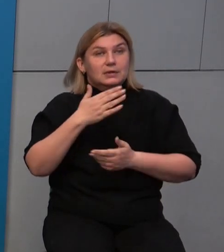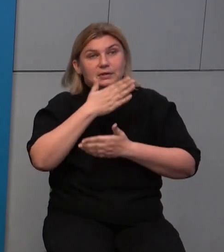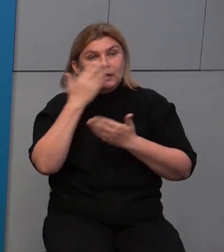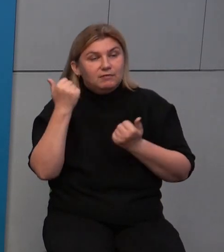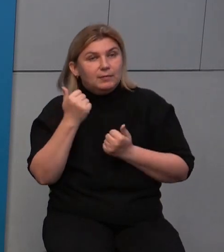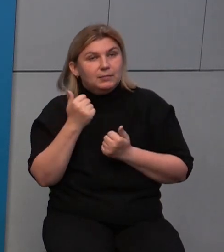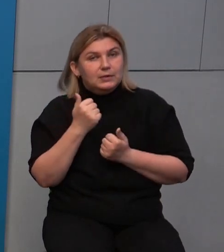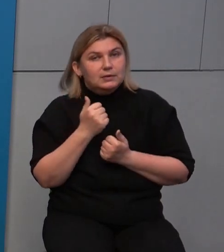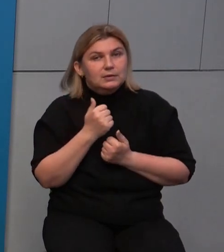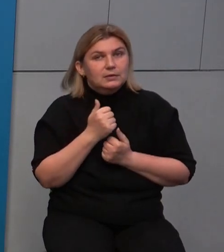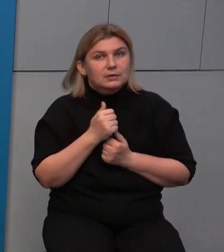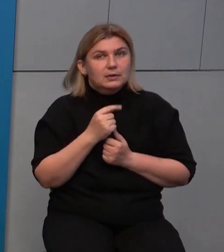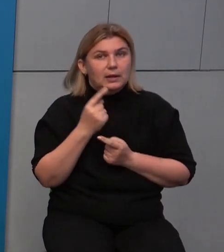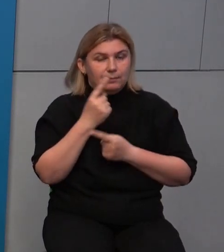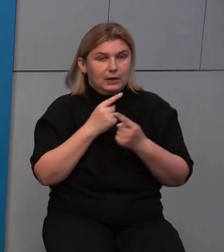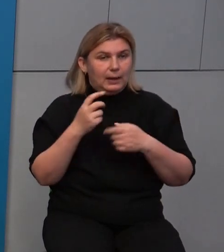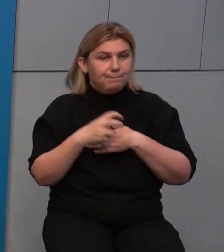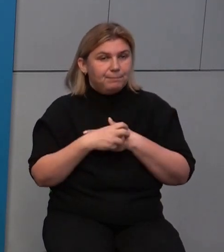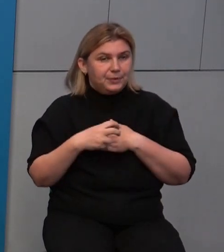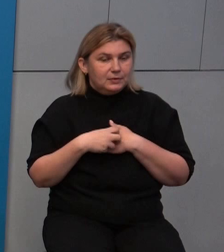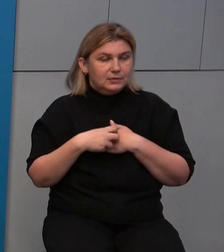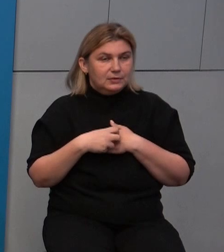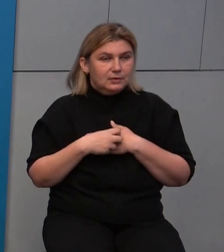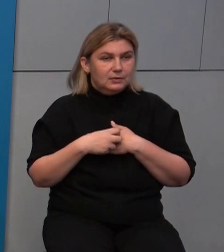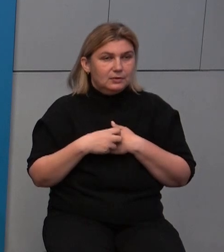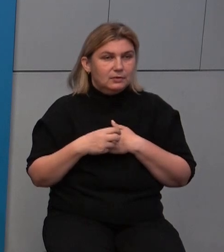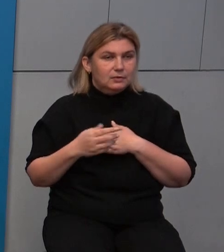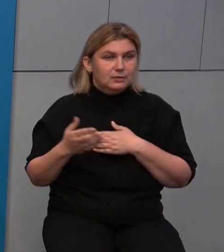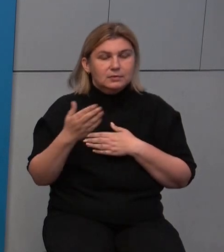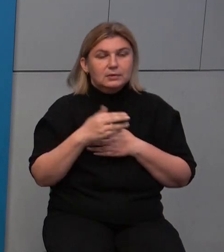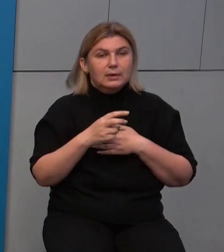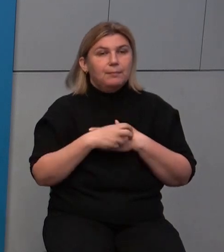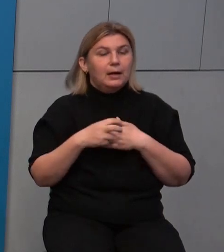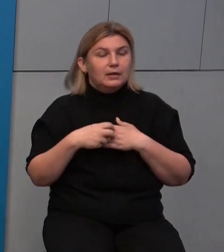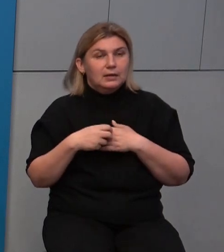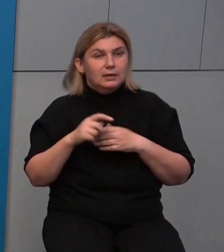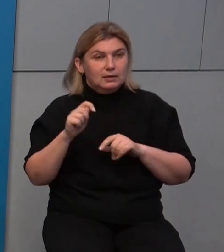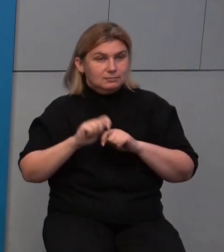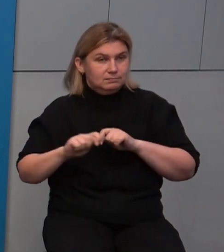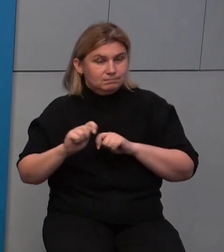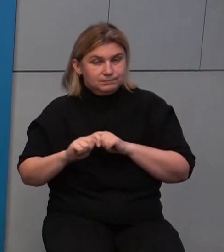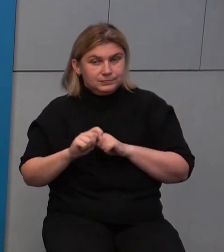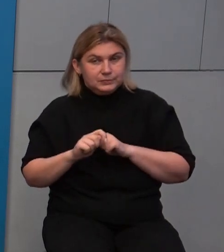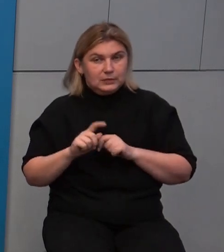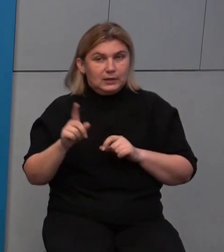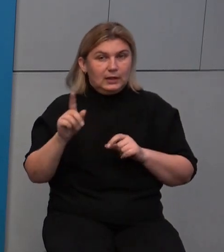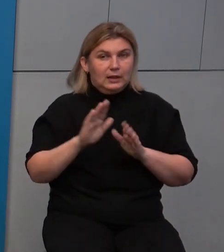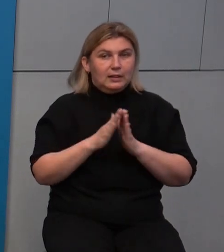ja myślę o badaczach, nie o państwu, tylko o badaczkach i badaczach literatury,